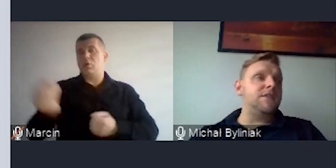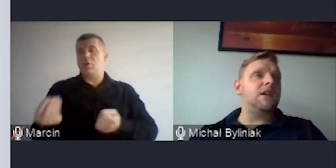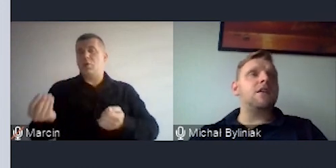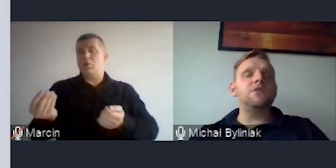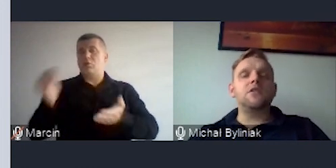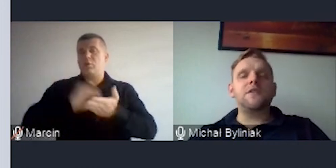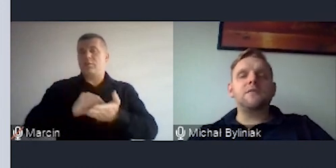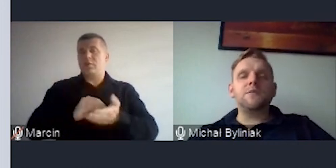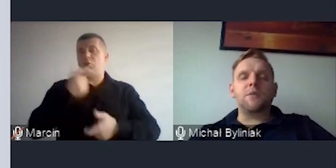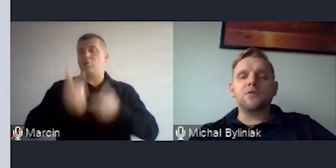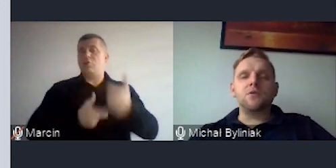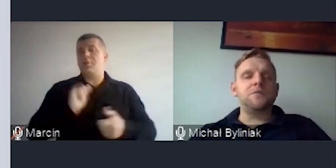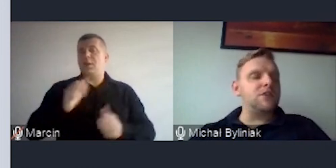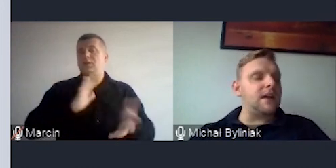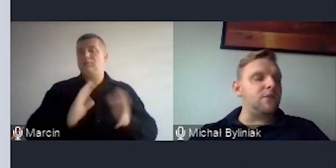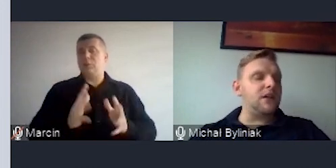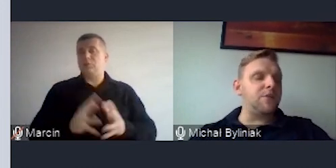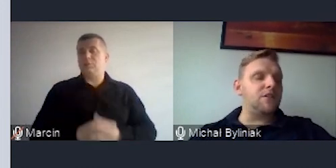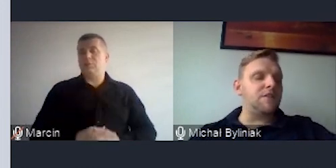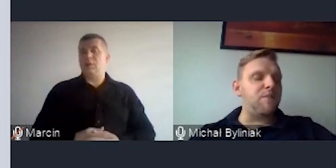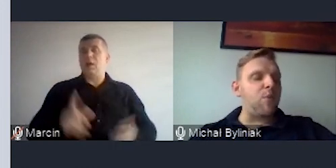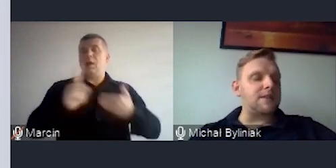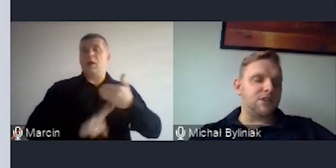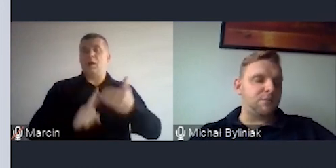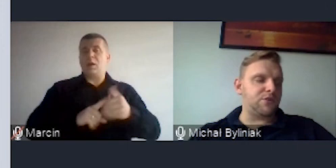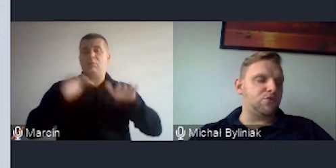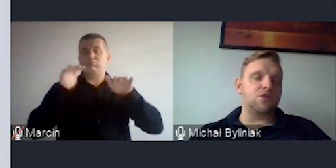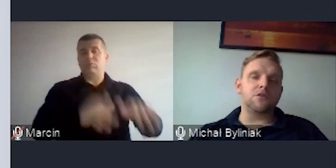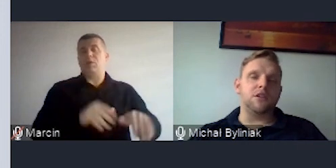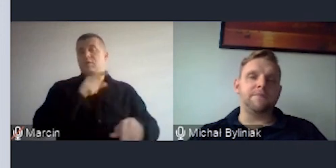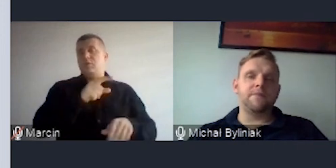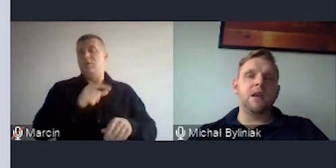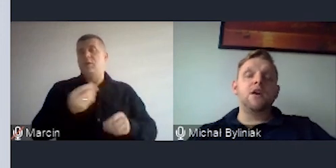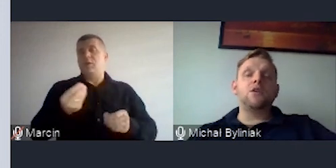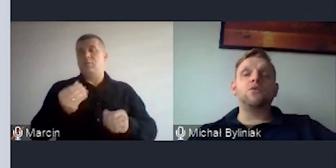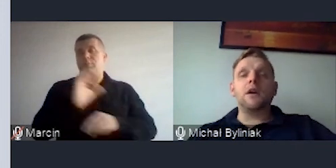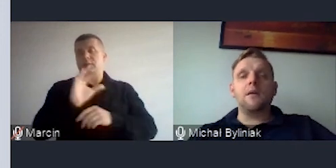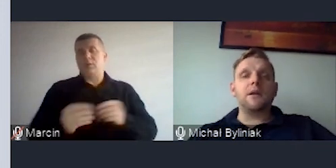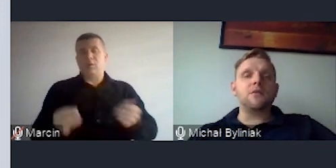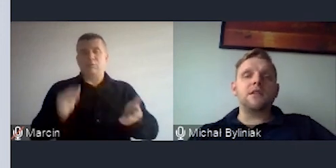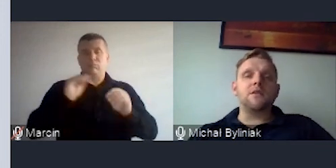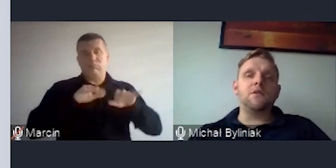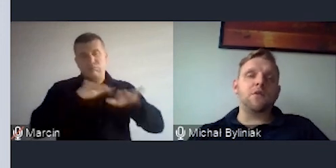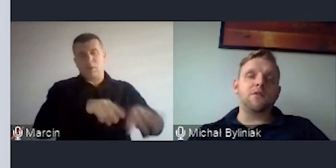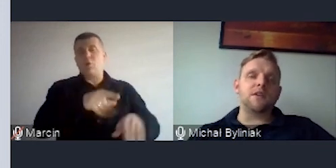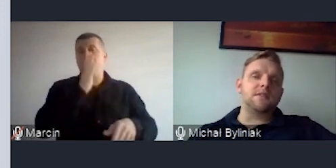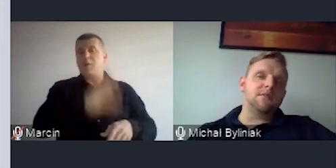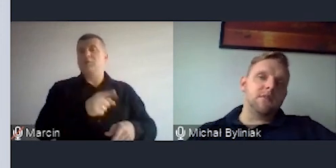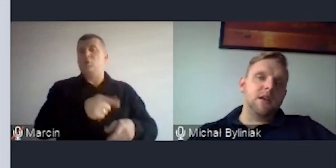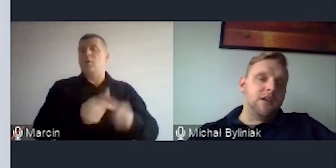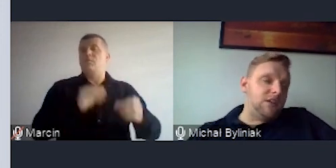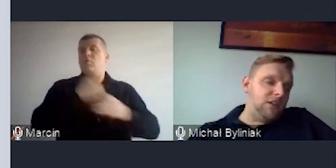Zwykle robi się to w ten sposób, że na rachunek projektowy wpłaca się po prostu środki, które będą stanowiły wkład własny